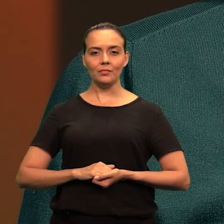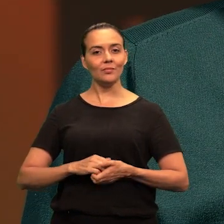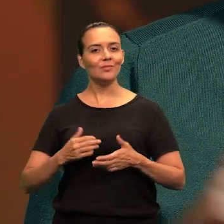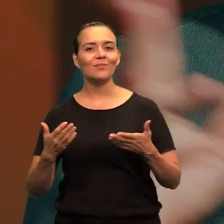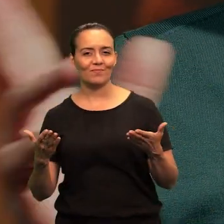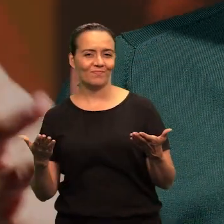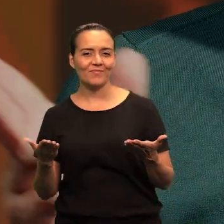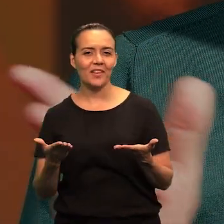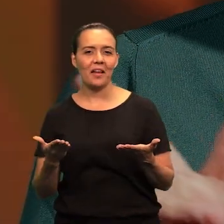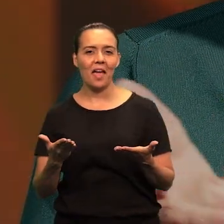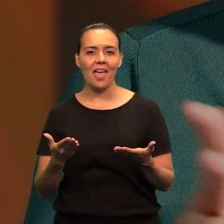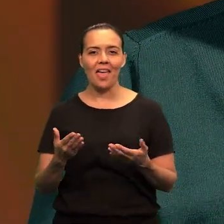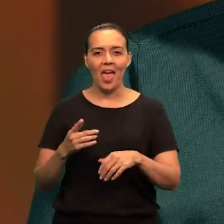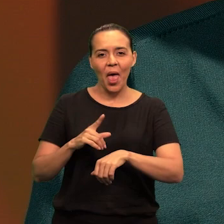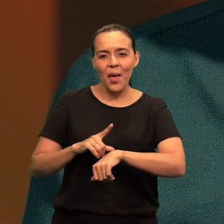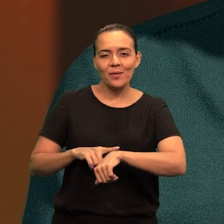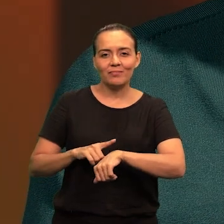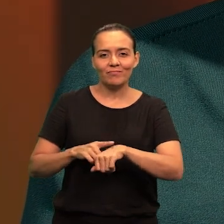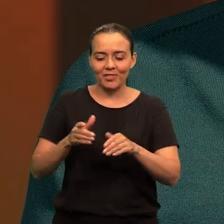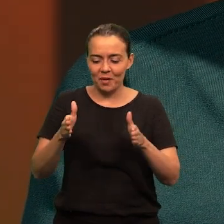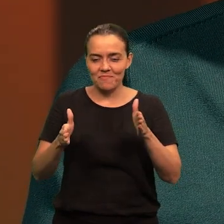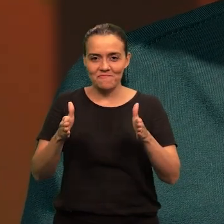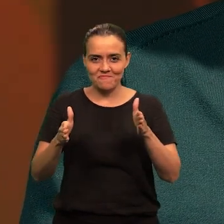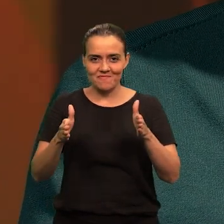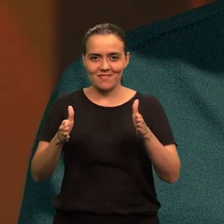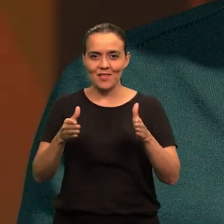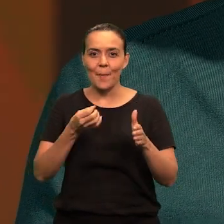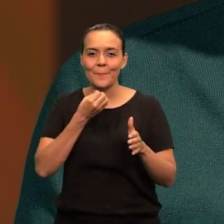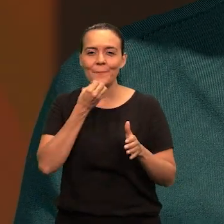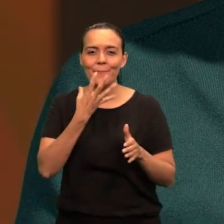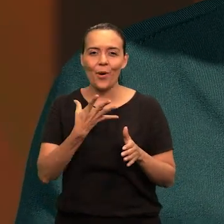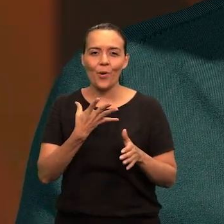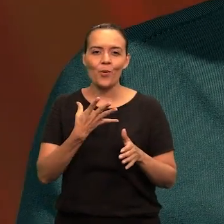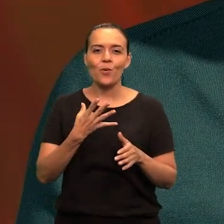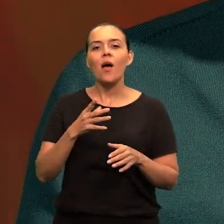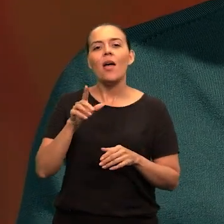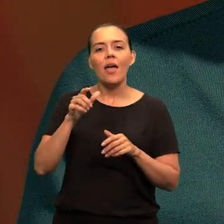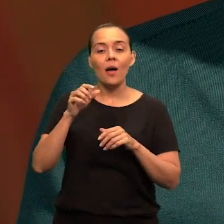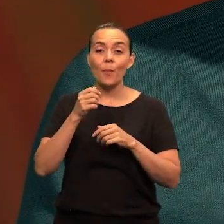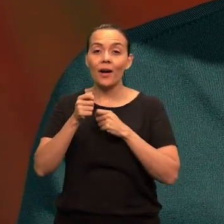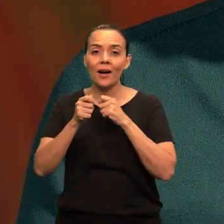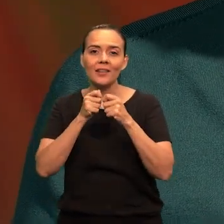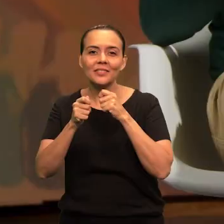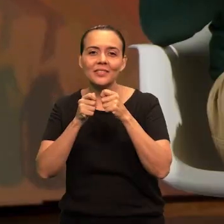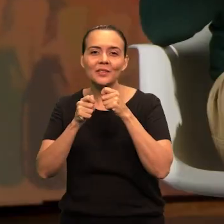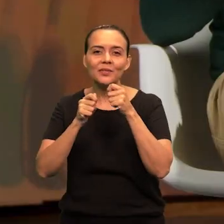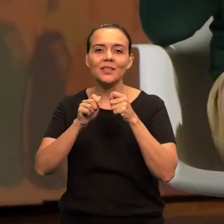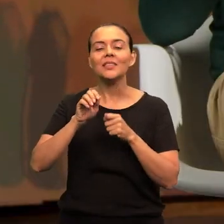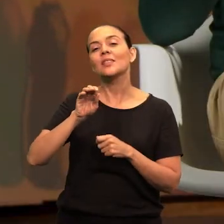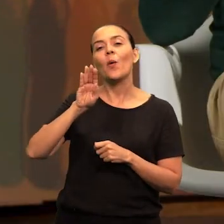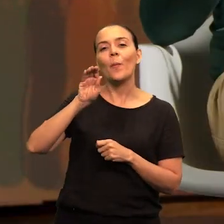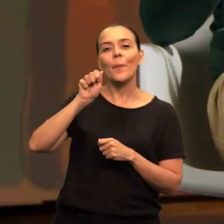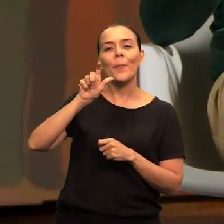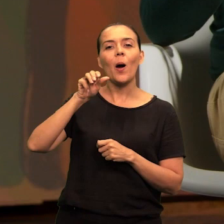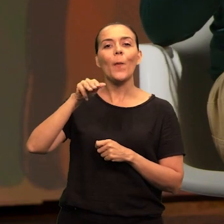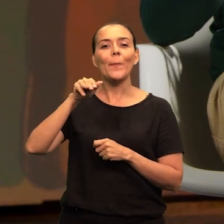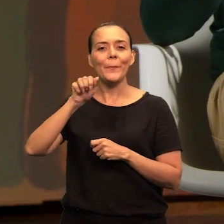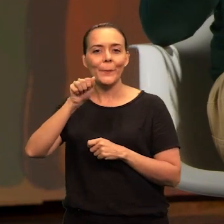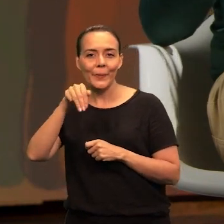[José Alves] Esse é um dos grandes momentos do Café Filosófico, ao longo dos 20 anos. Essa entrevista com Bauman, ela é fundamental e ela continua